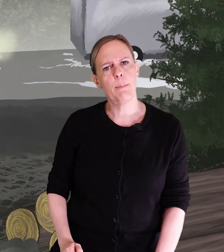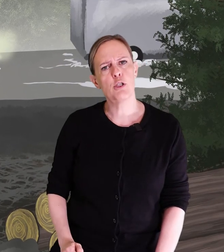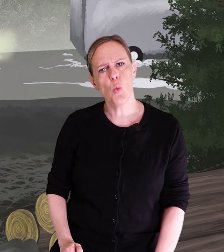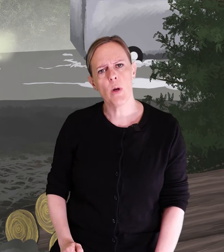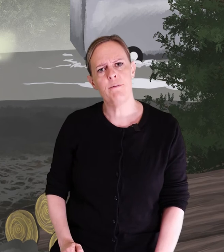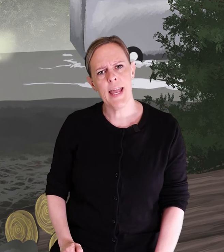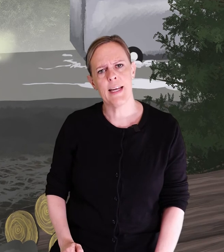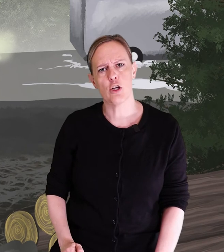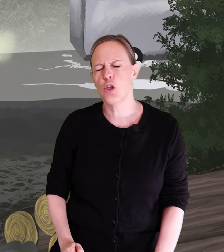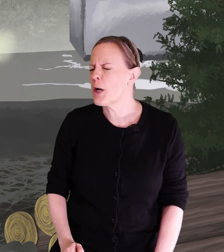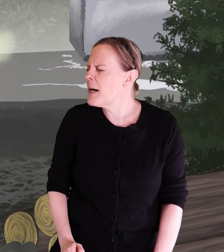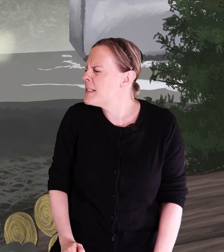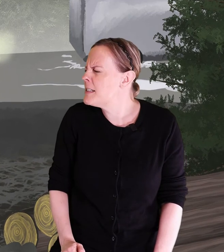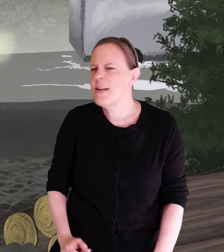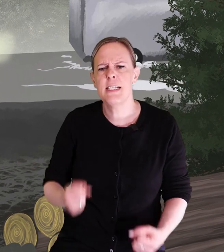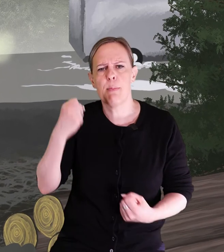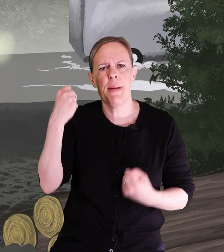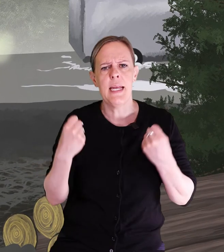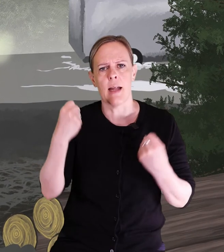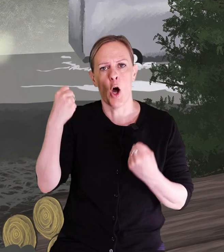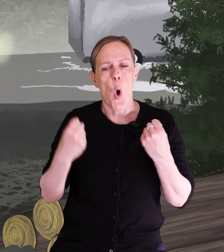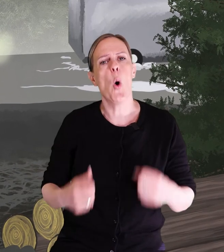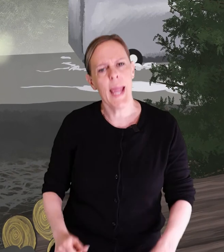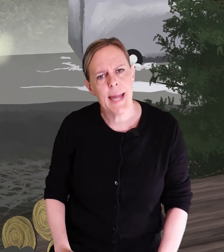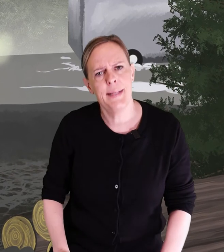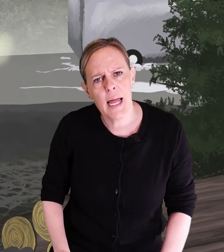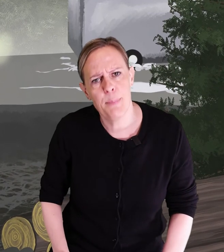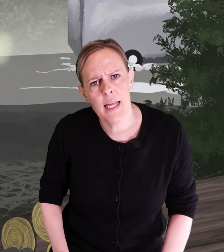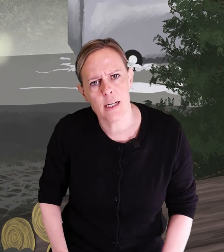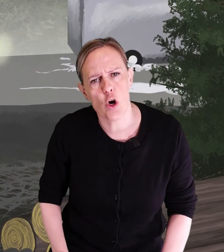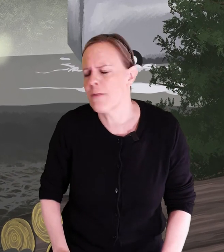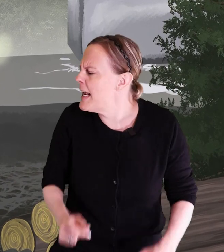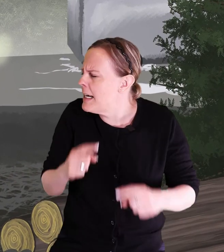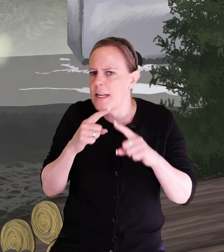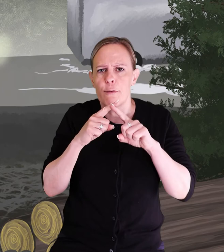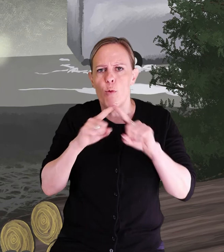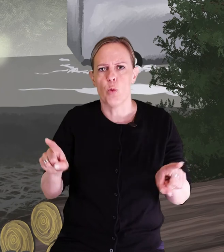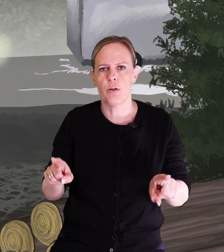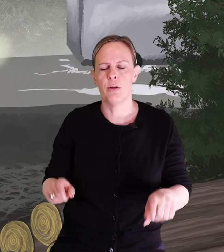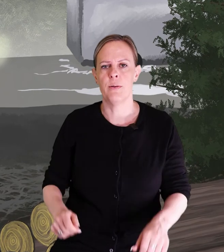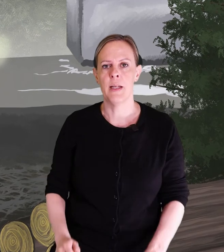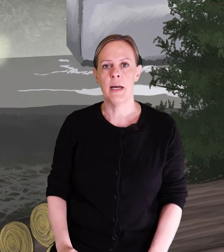för där på stora vägen kör massvis med bilar och en del bilar kör väldigt fort